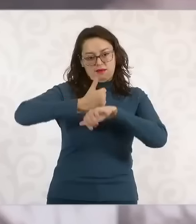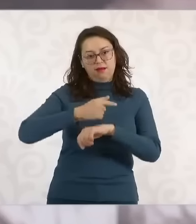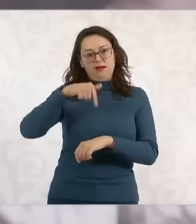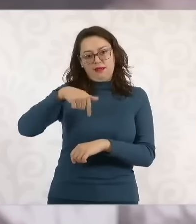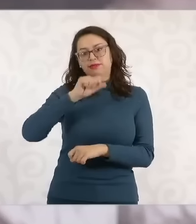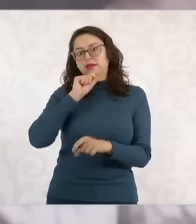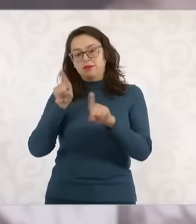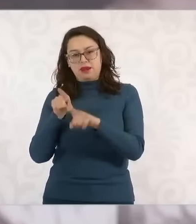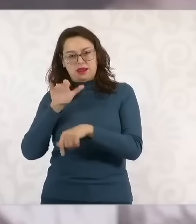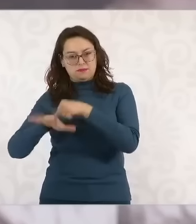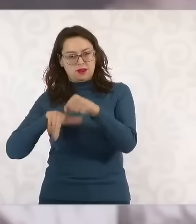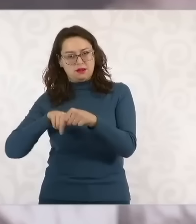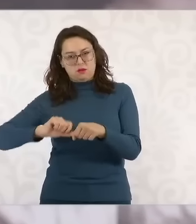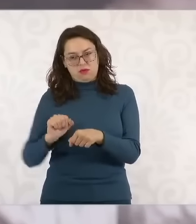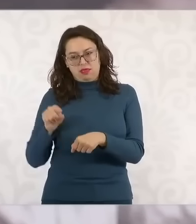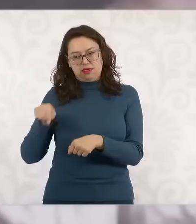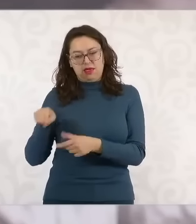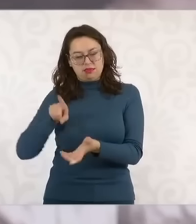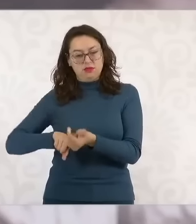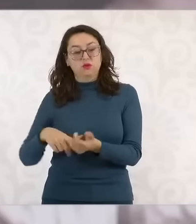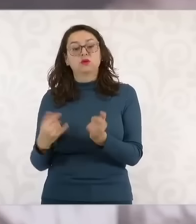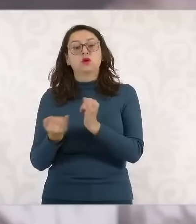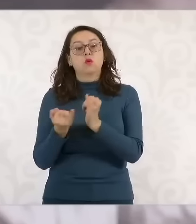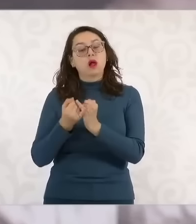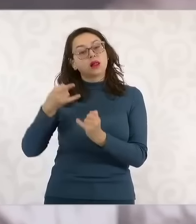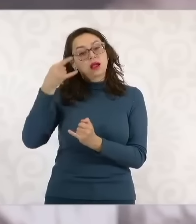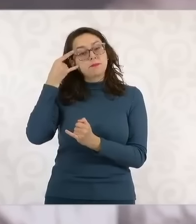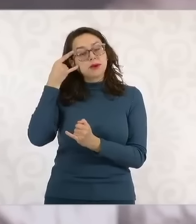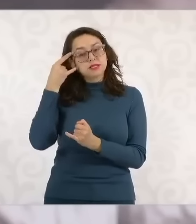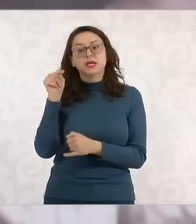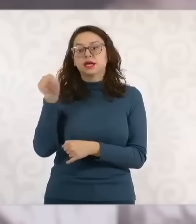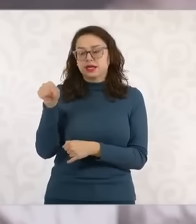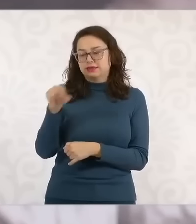zona de Campeche estamos incrementando nuestra capacidad productiva ahí también y en la zona